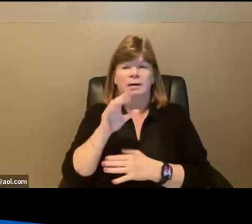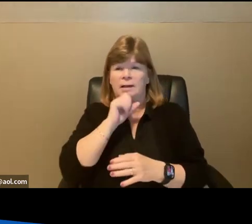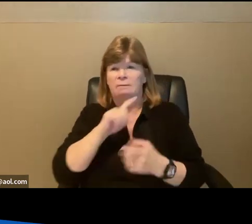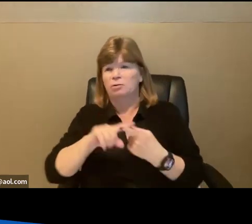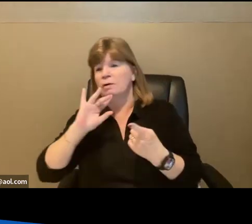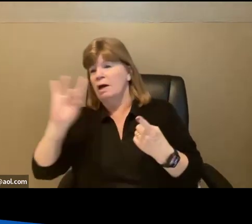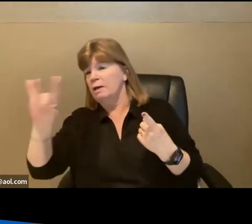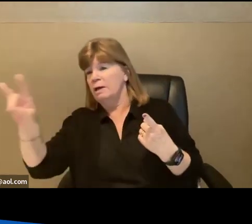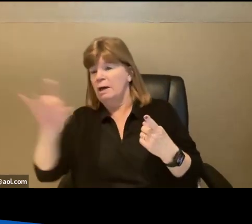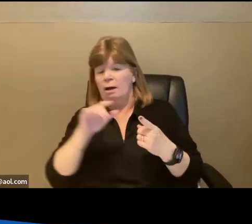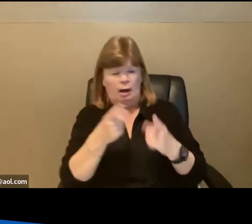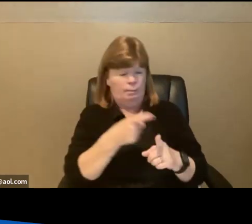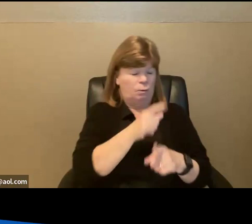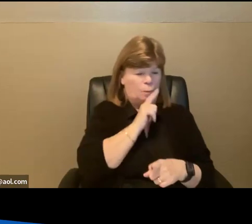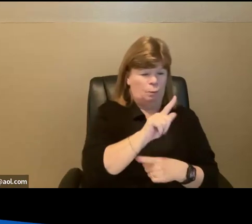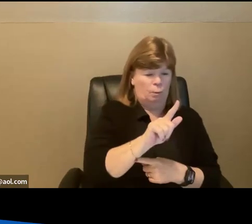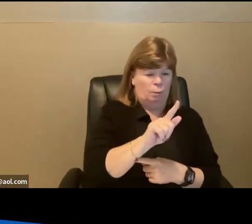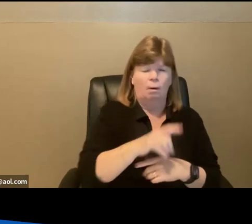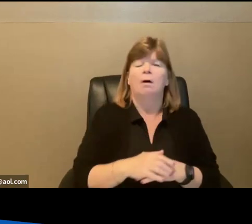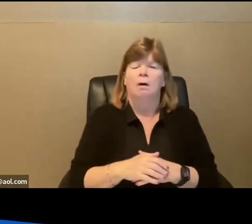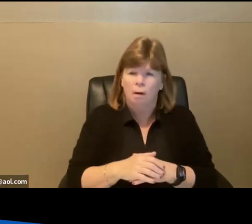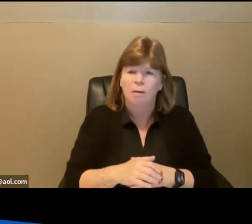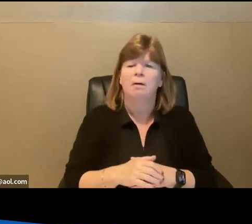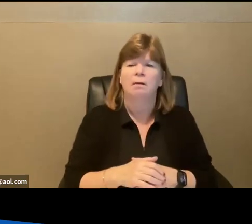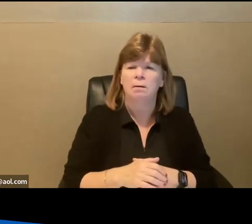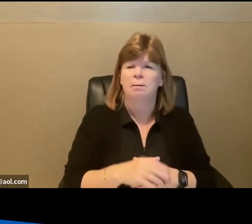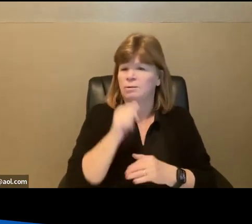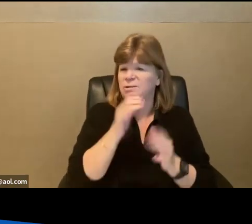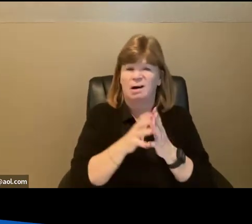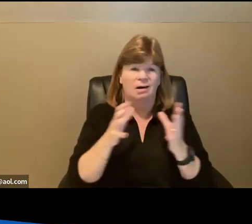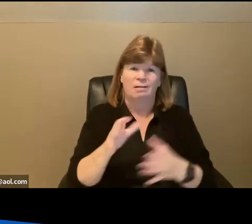tiempo, no había tanta rehabilitación como ahora.